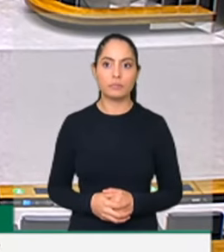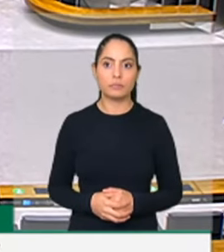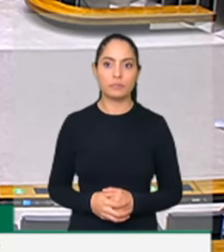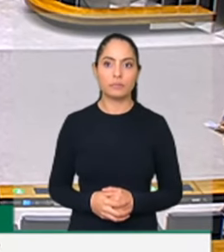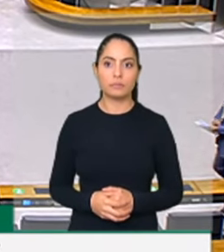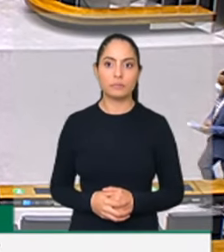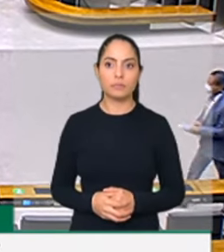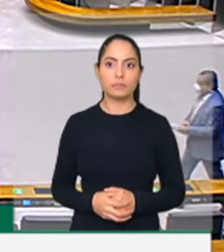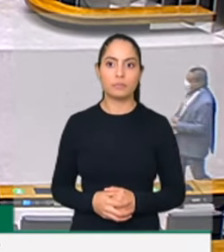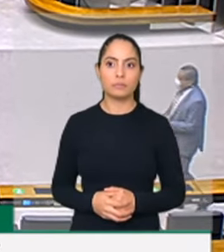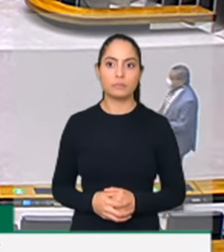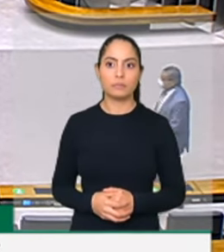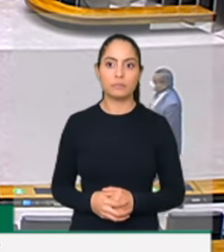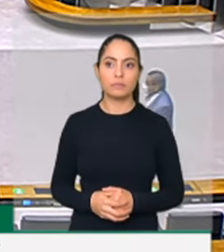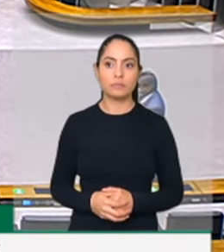HILDO ROCHA. -- [DEPUTADO]: DEPUTADO